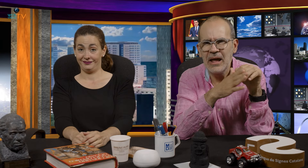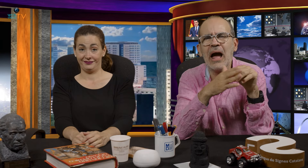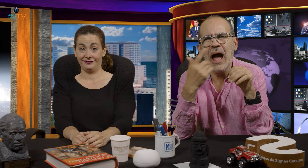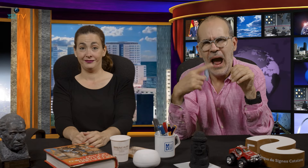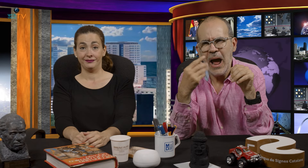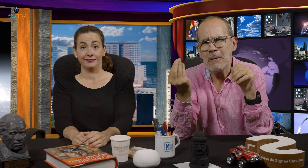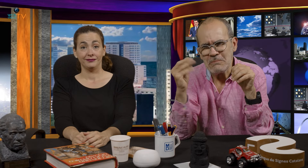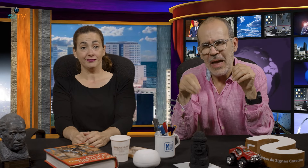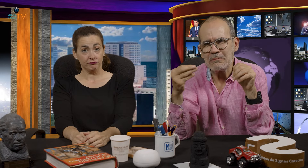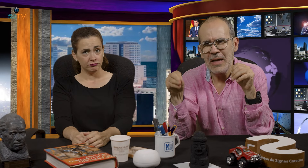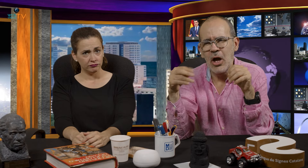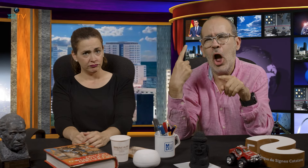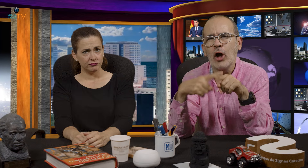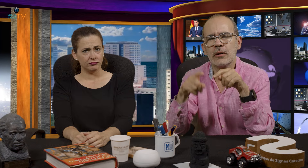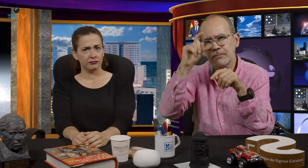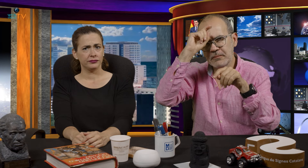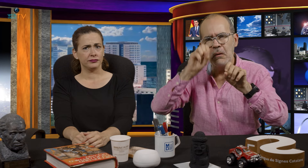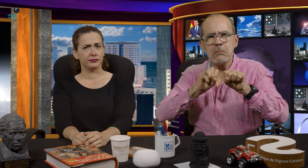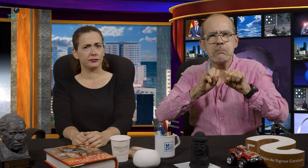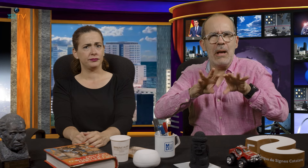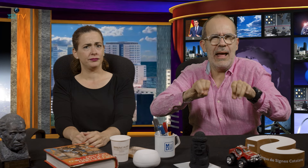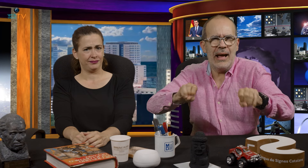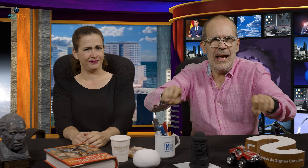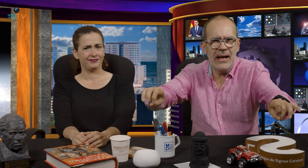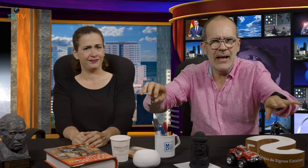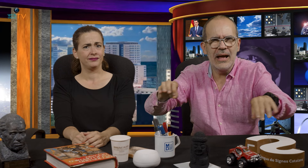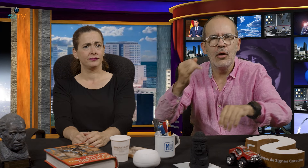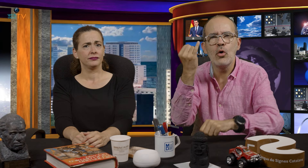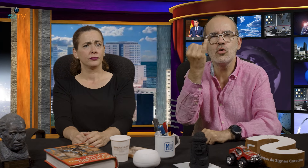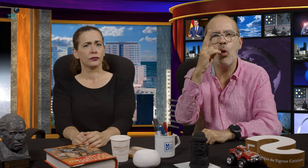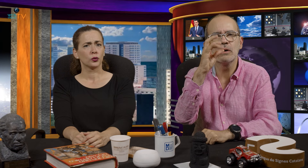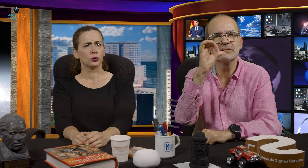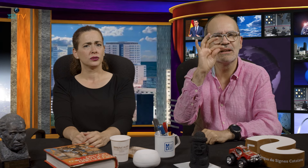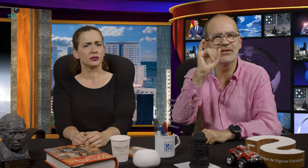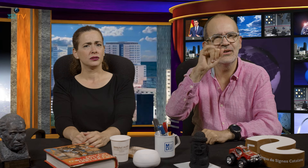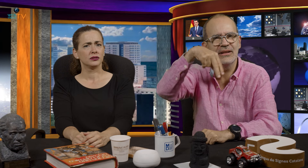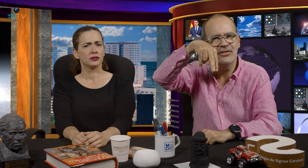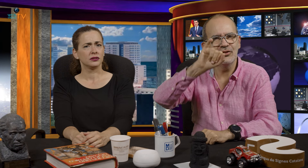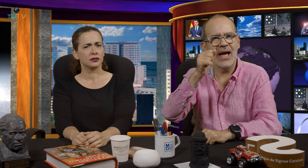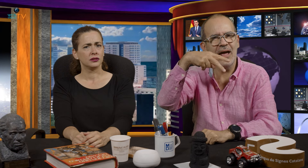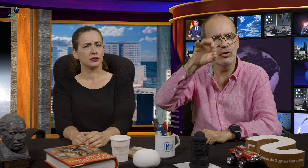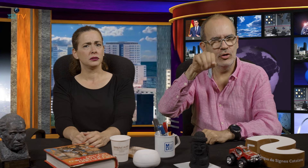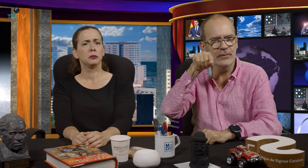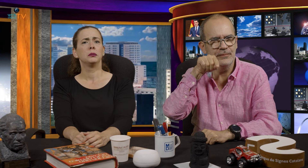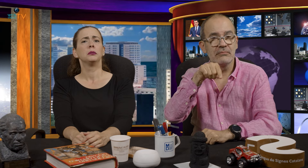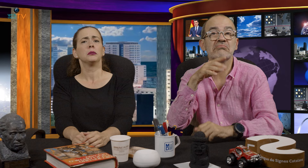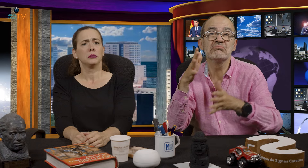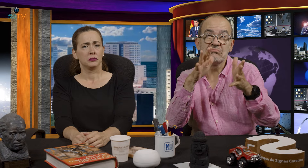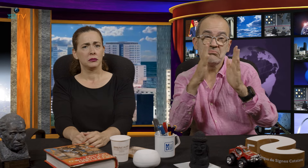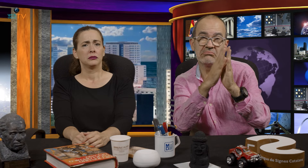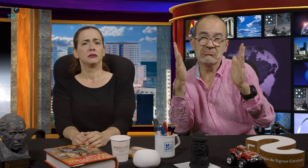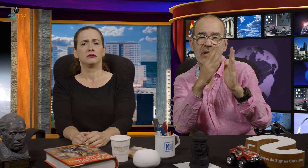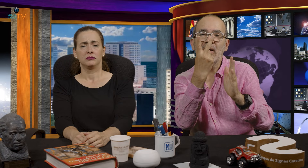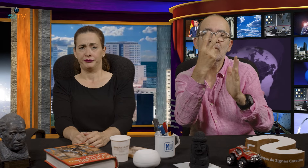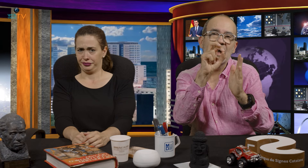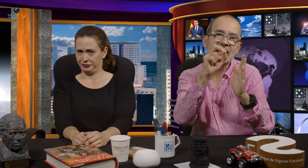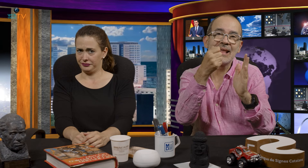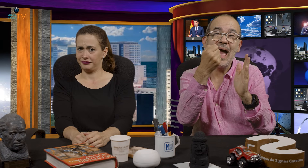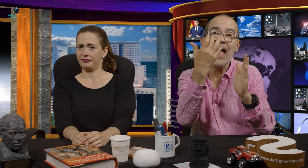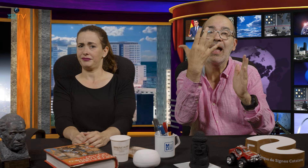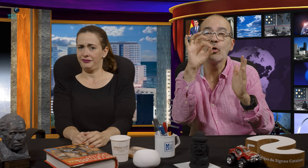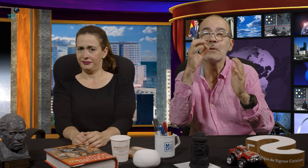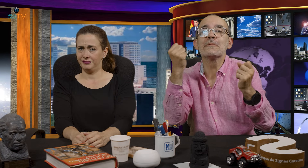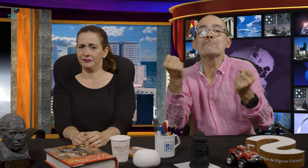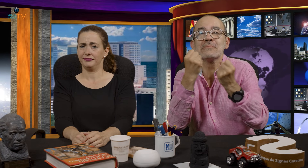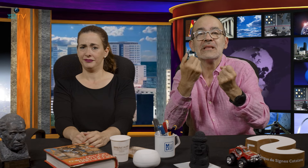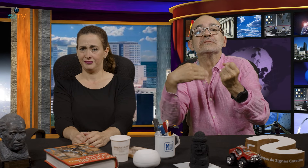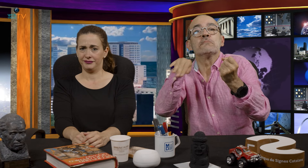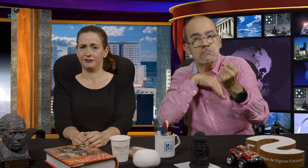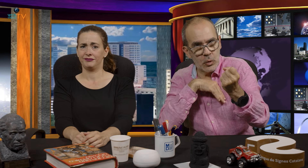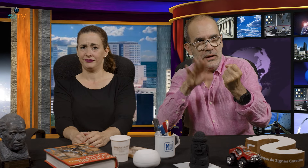Hay otros ejemplos, como la plaga de Justiniano que produjo de 20 hasta 50 millones de muertos.